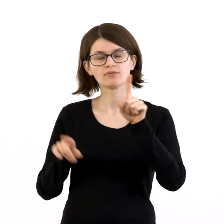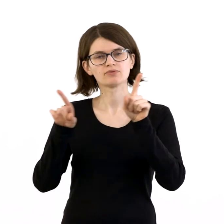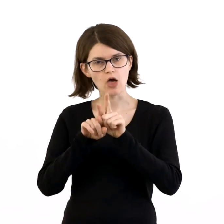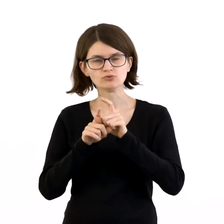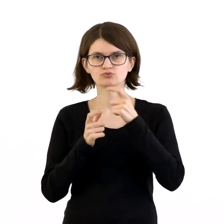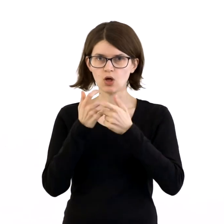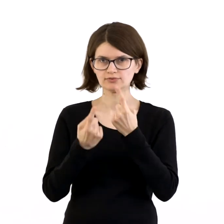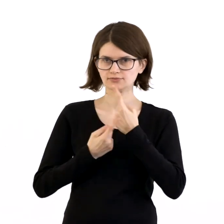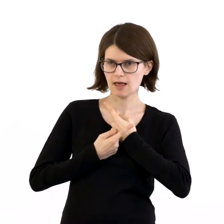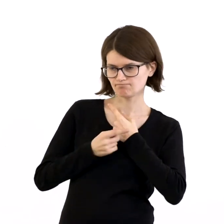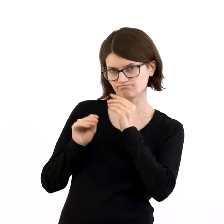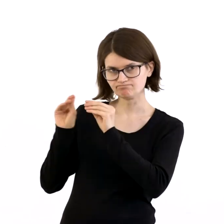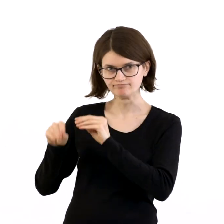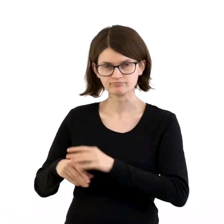ale także robił sam osobiście niektóre z nich.